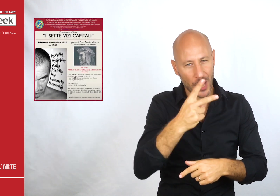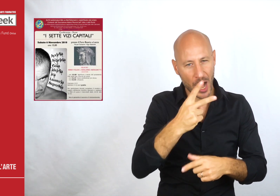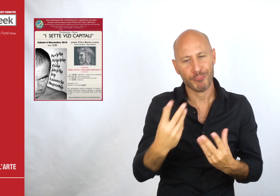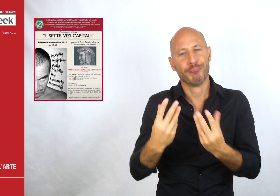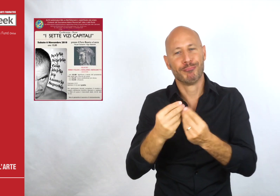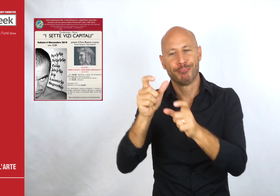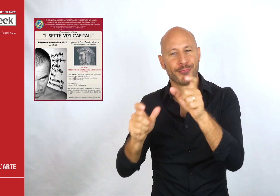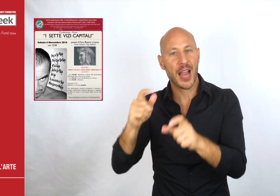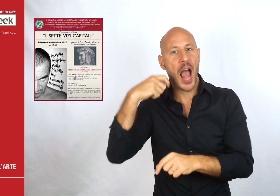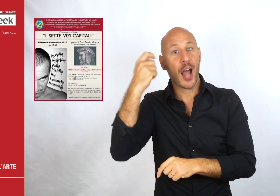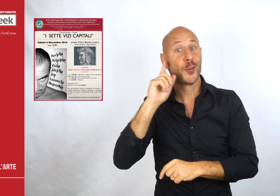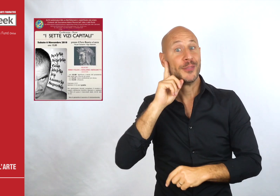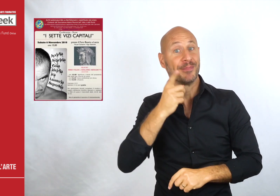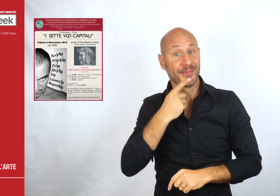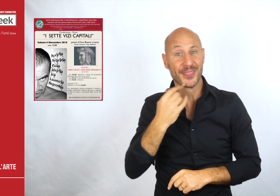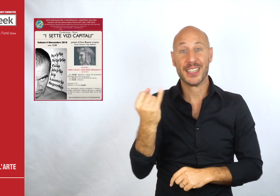In questa tappa furono accompagnati da uno spettacolo teatrale tenuto dagli attori sordi,